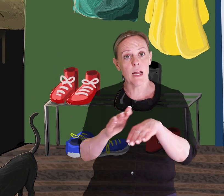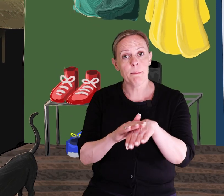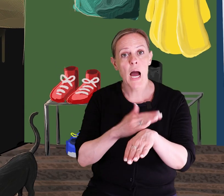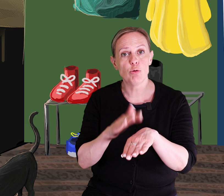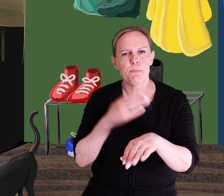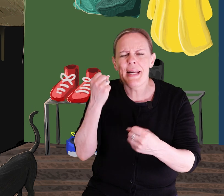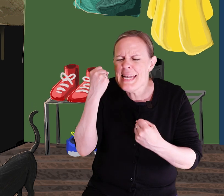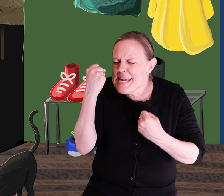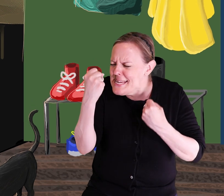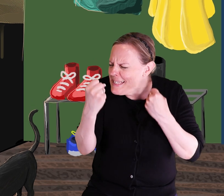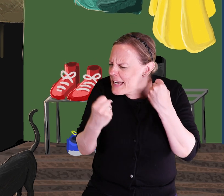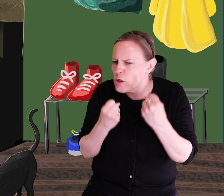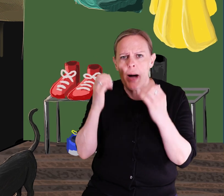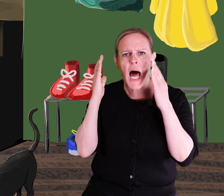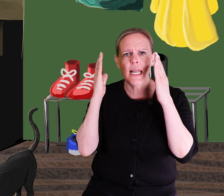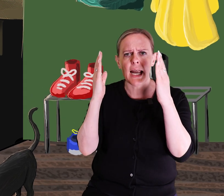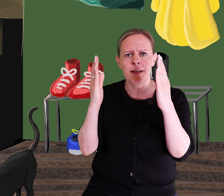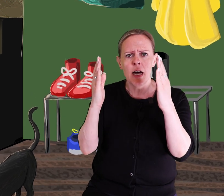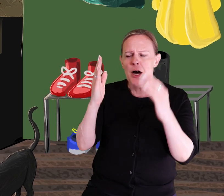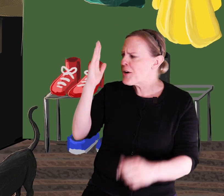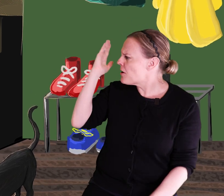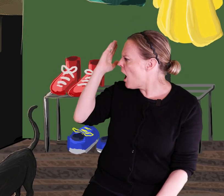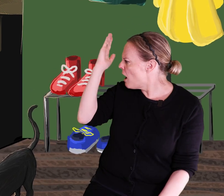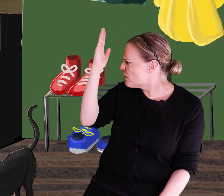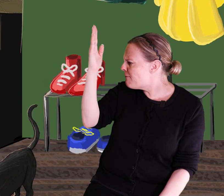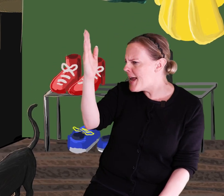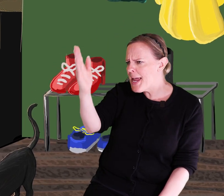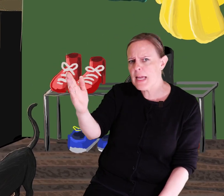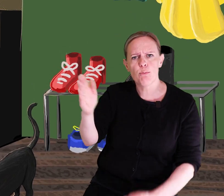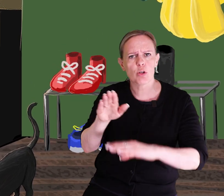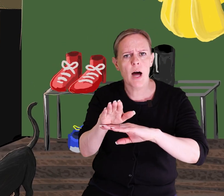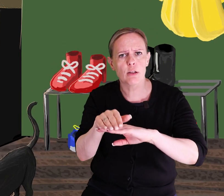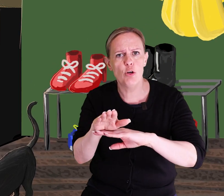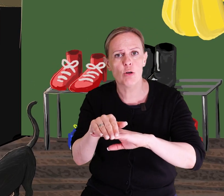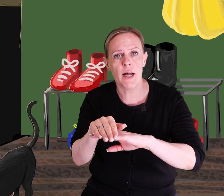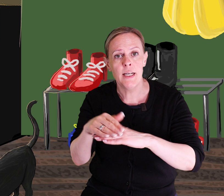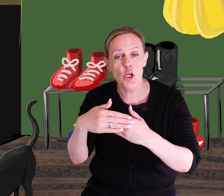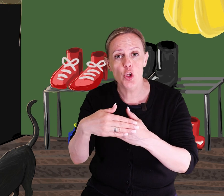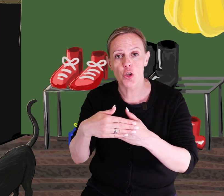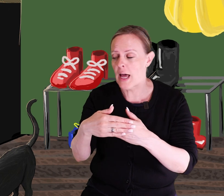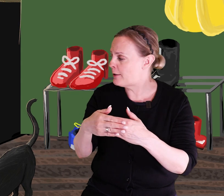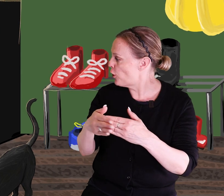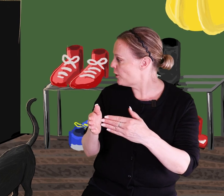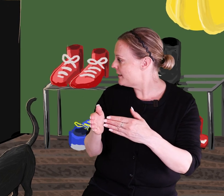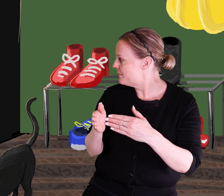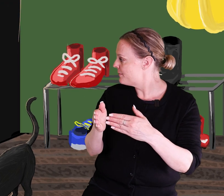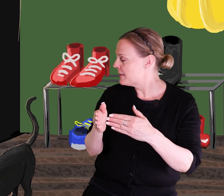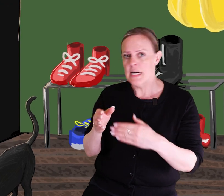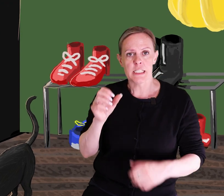lilla Mjau springer genom hallen raka vägen mot kattluckan i ytterdörren